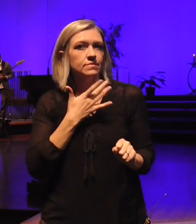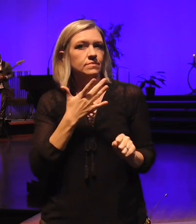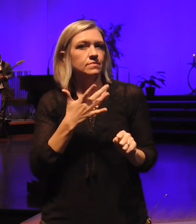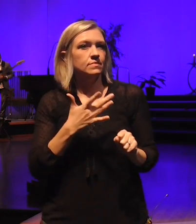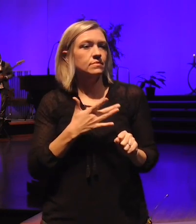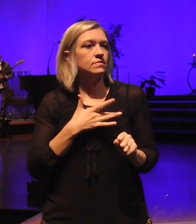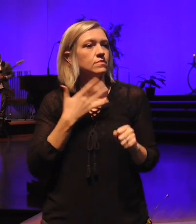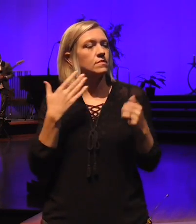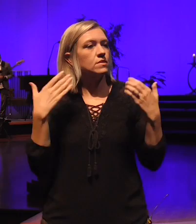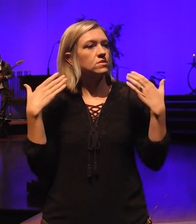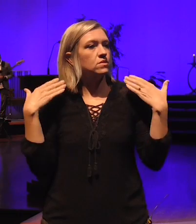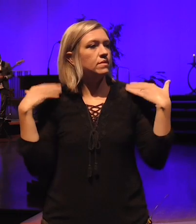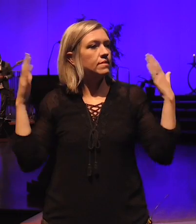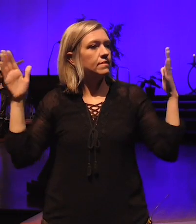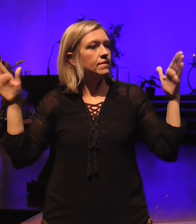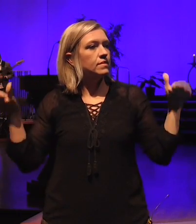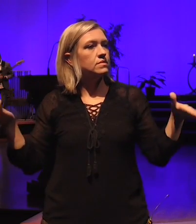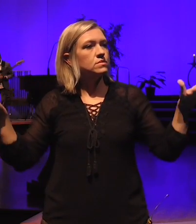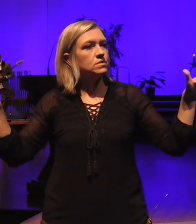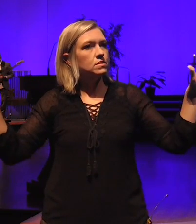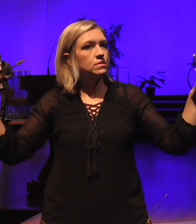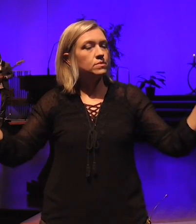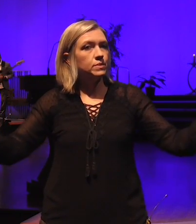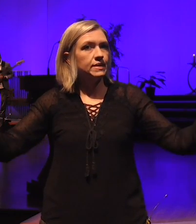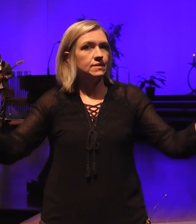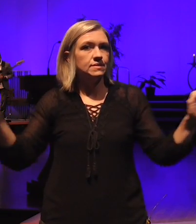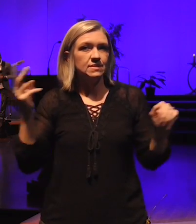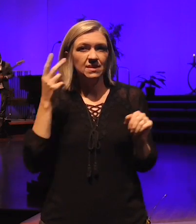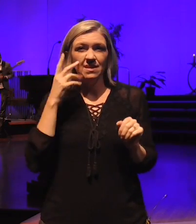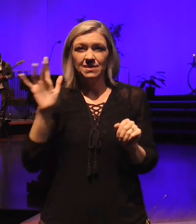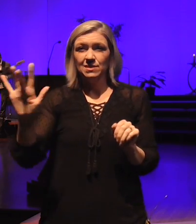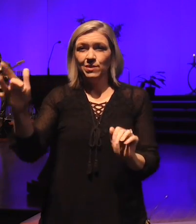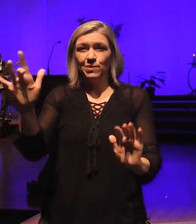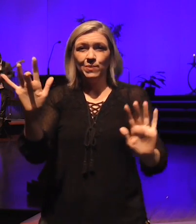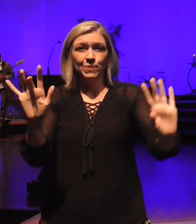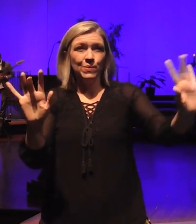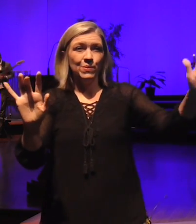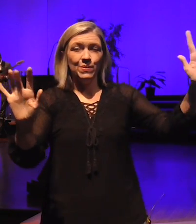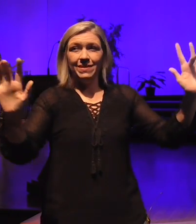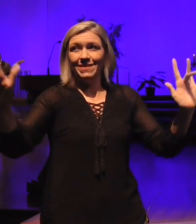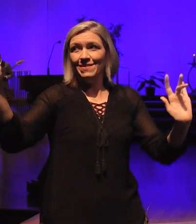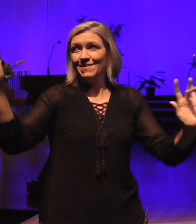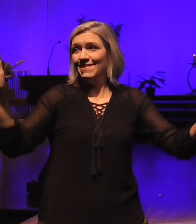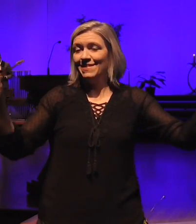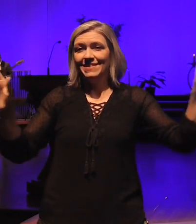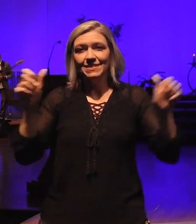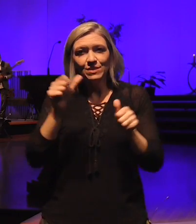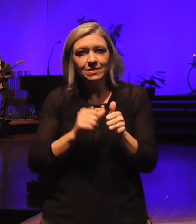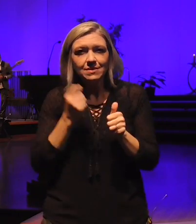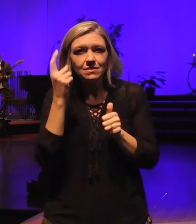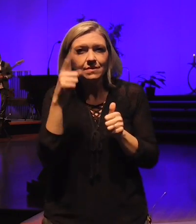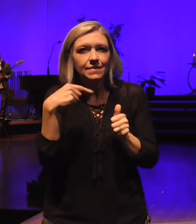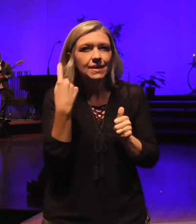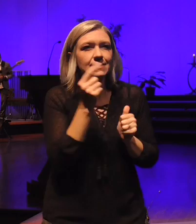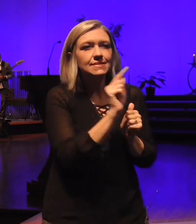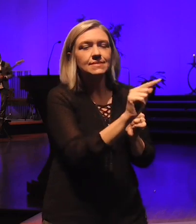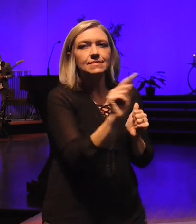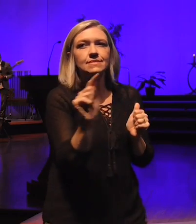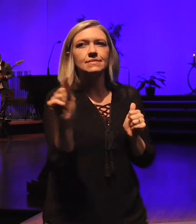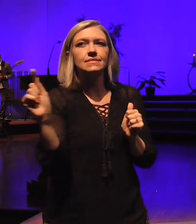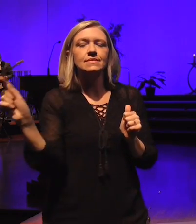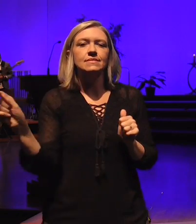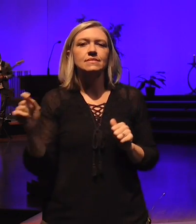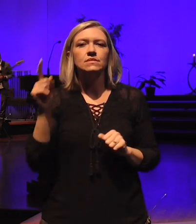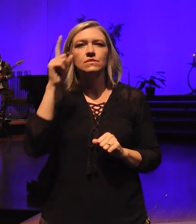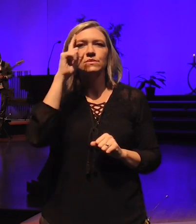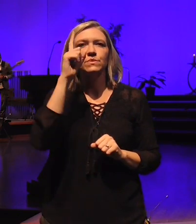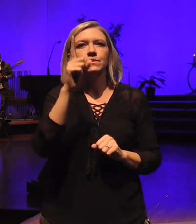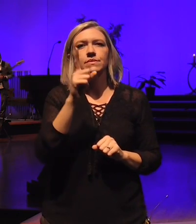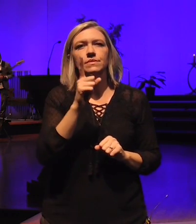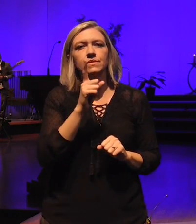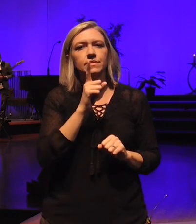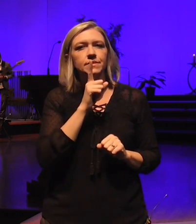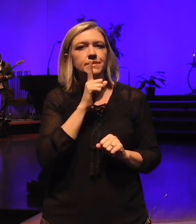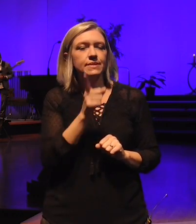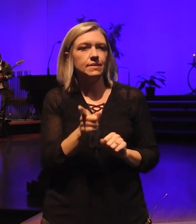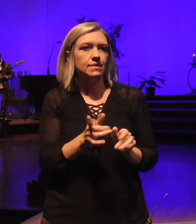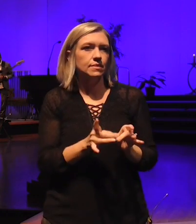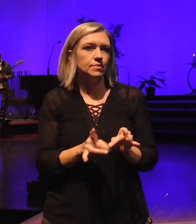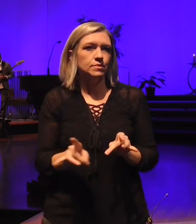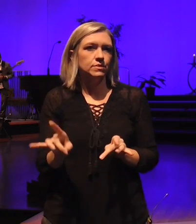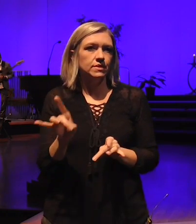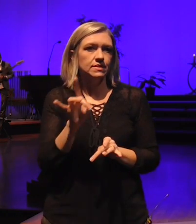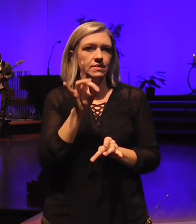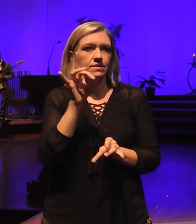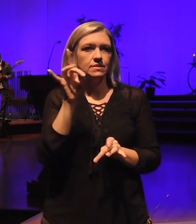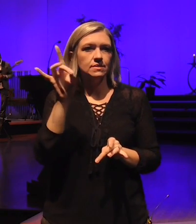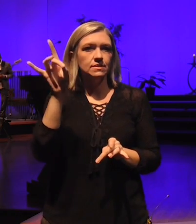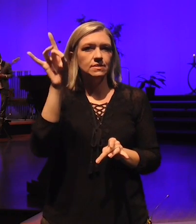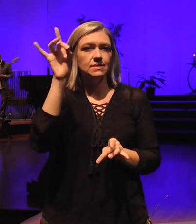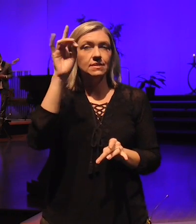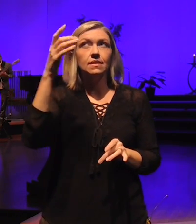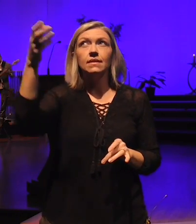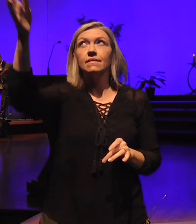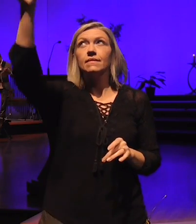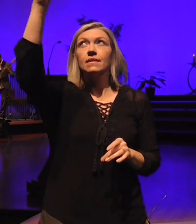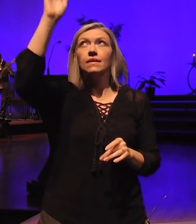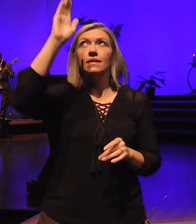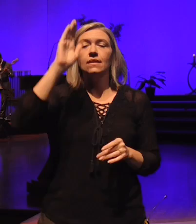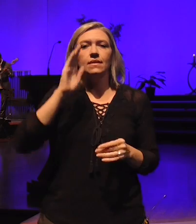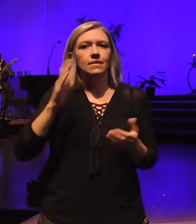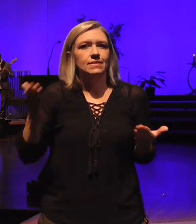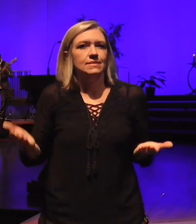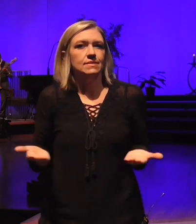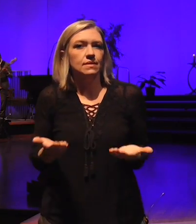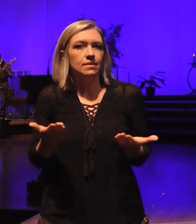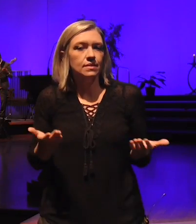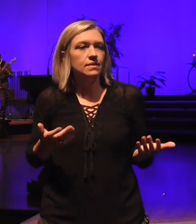escuchar el roce de las alas de los ángeles Veo gloria en cada rostro seguramente la presencia de Dios Dios está en